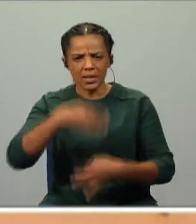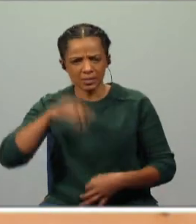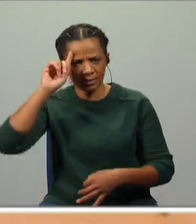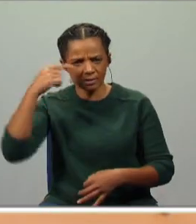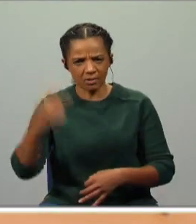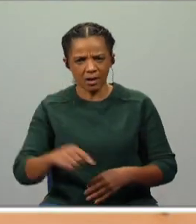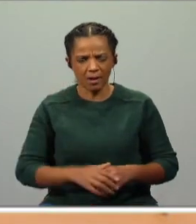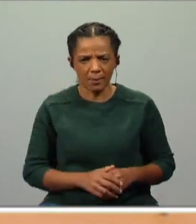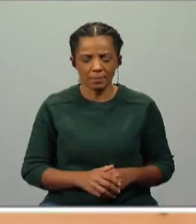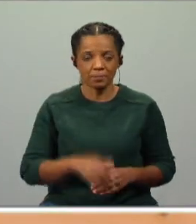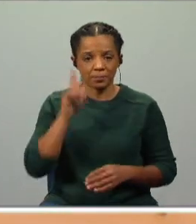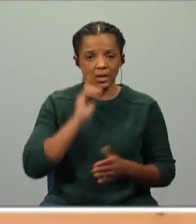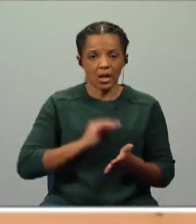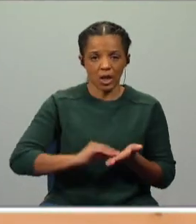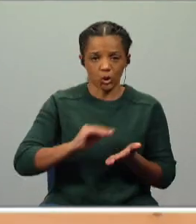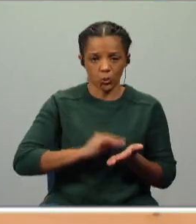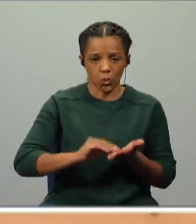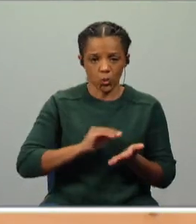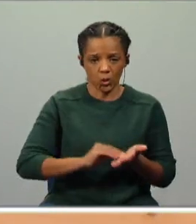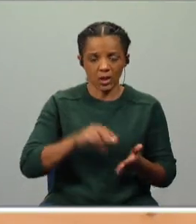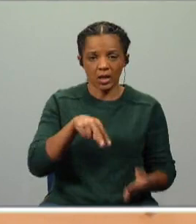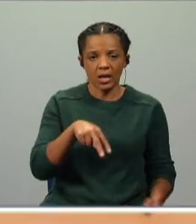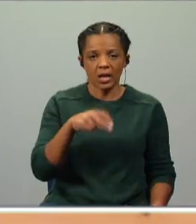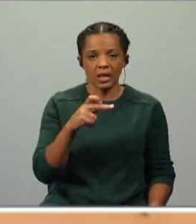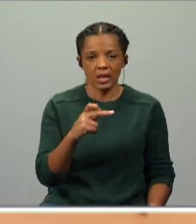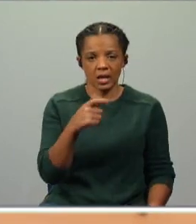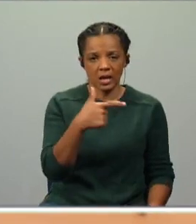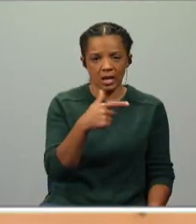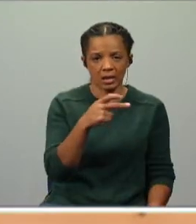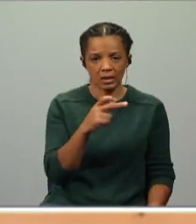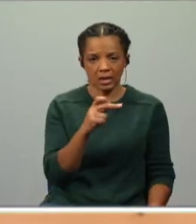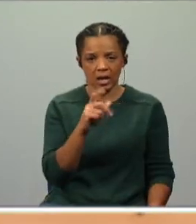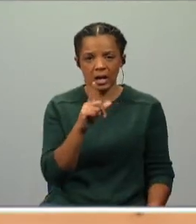A autora é Natali de bar, então vamos lá ouvir esta história.